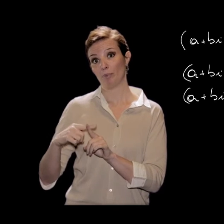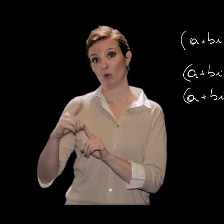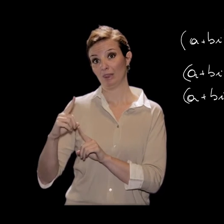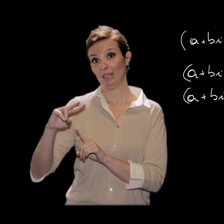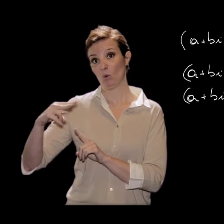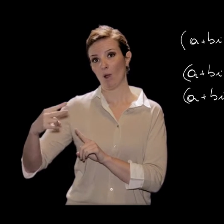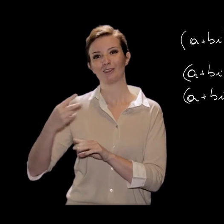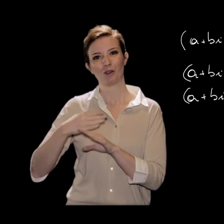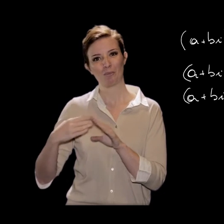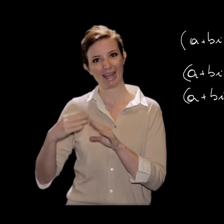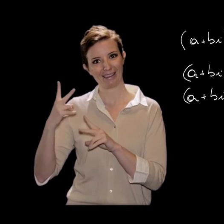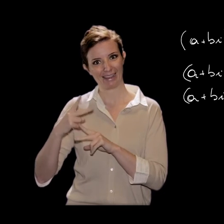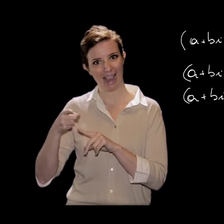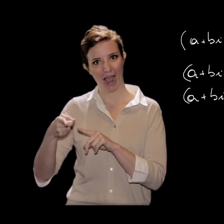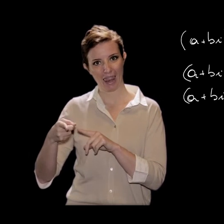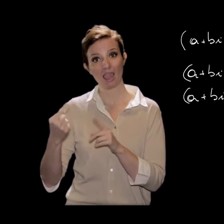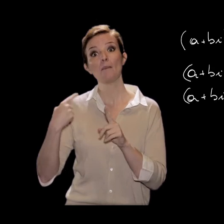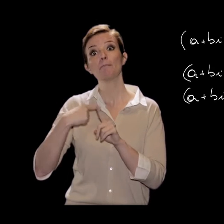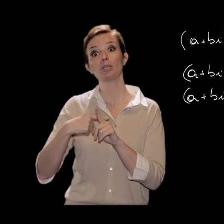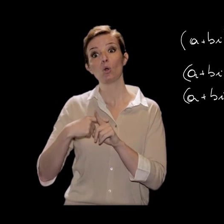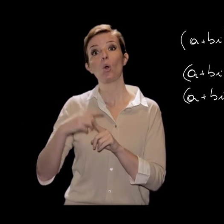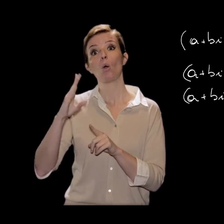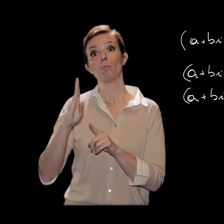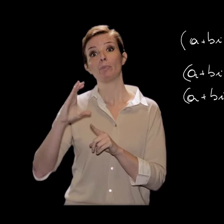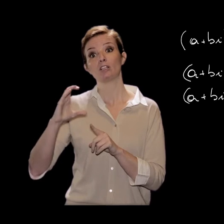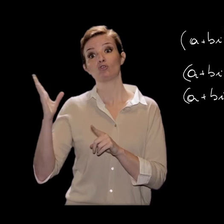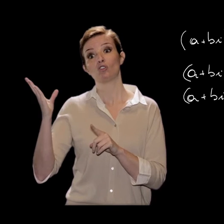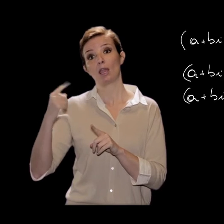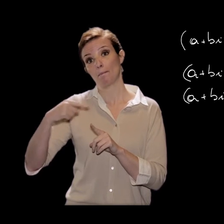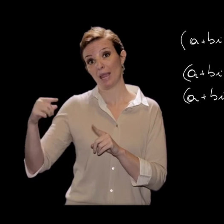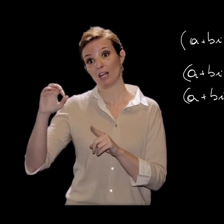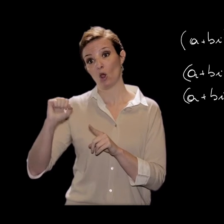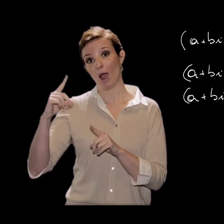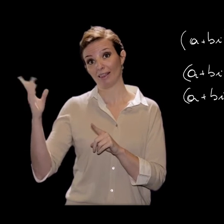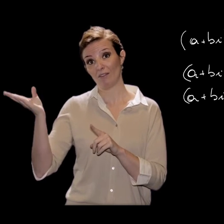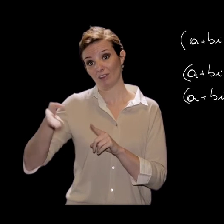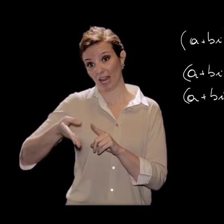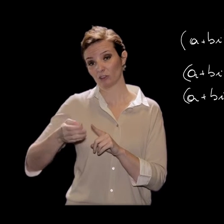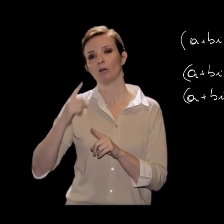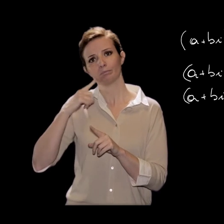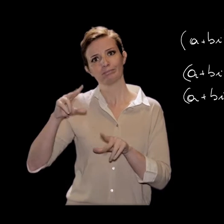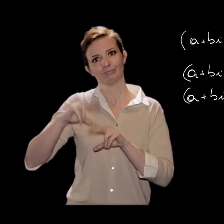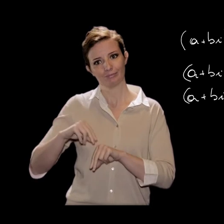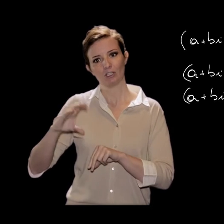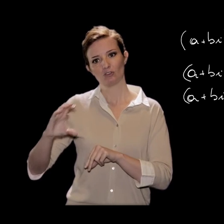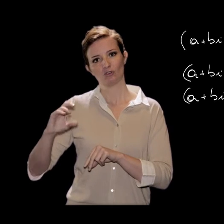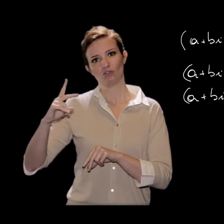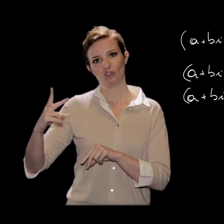cioè la parte reale, più la parte immaginaria, bc-ad/c²+d² per i.